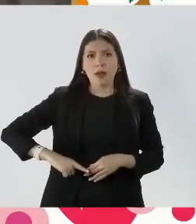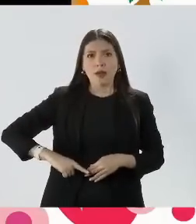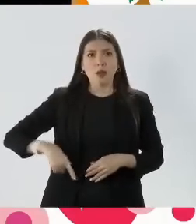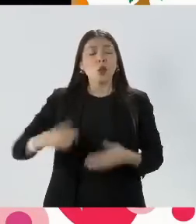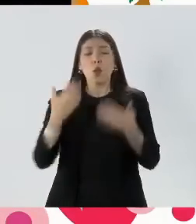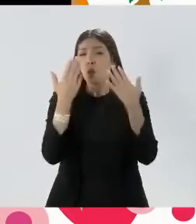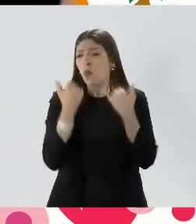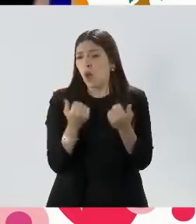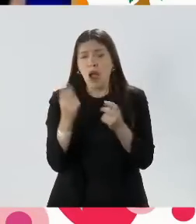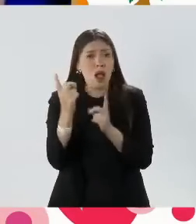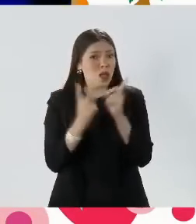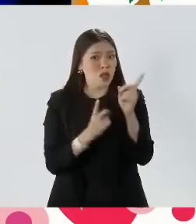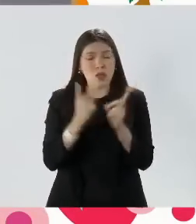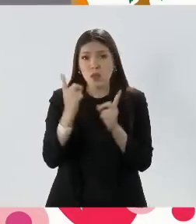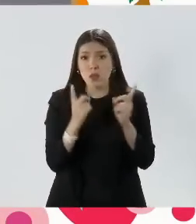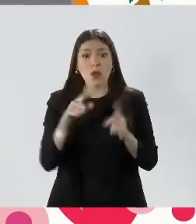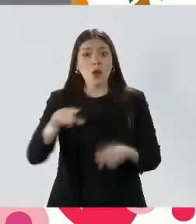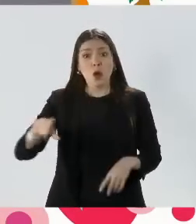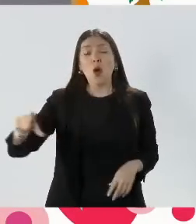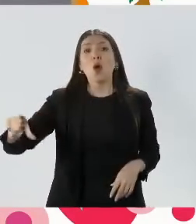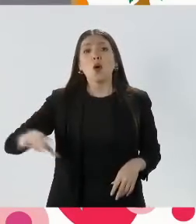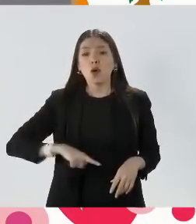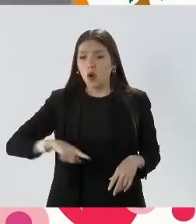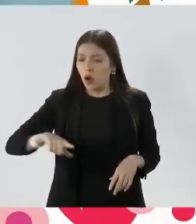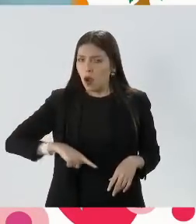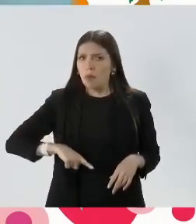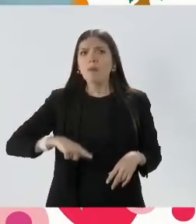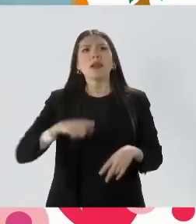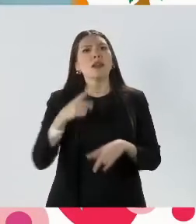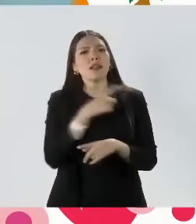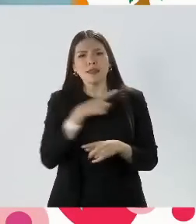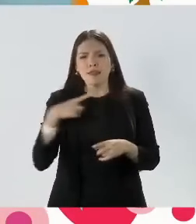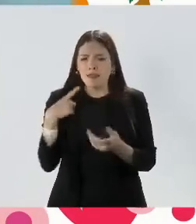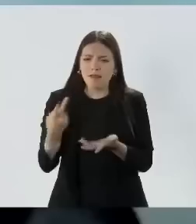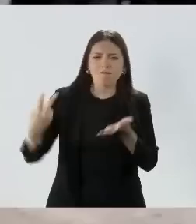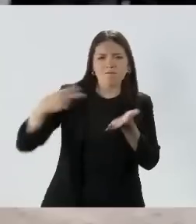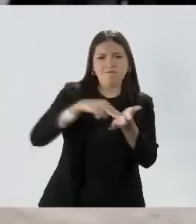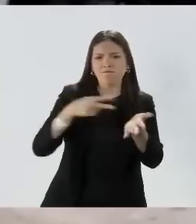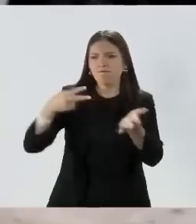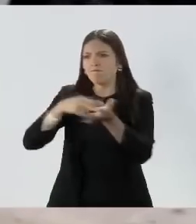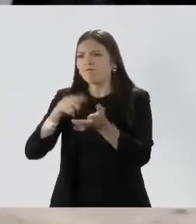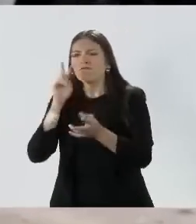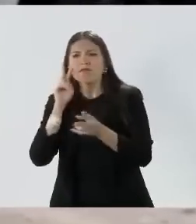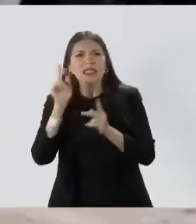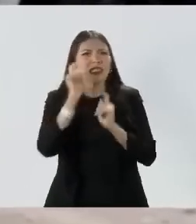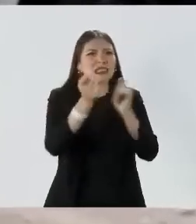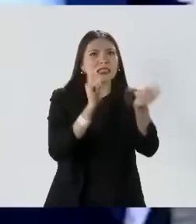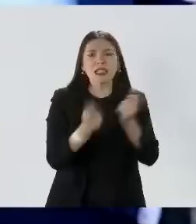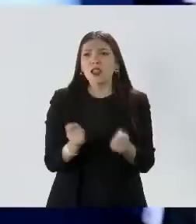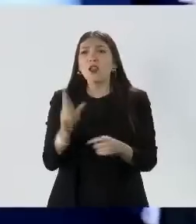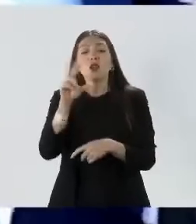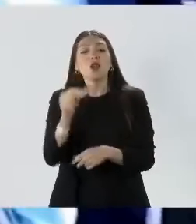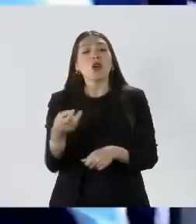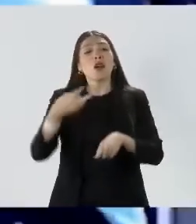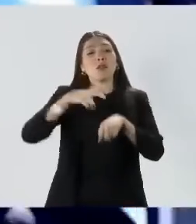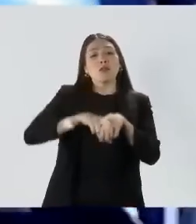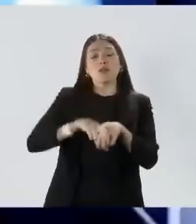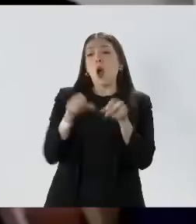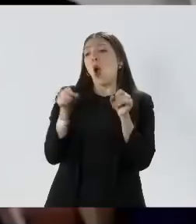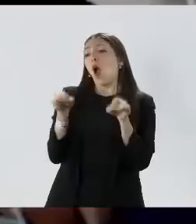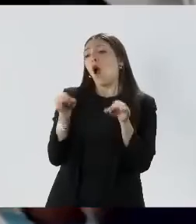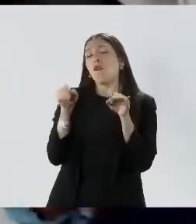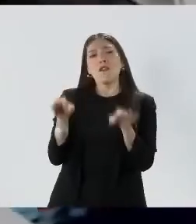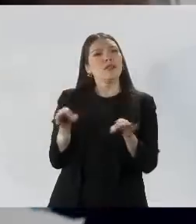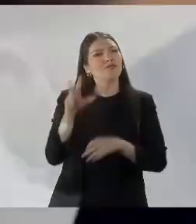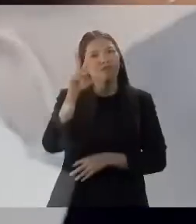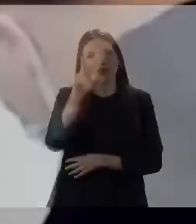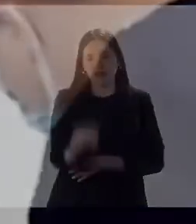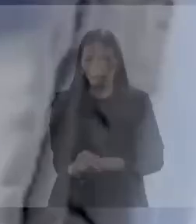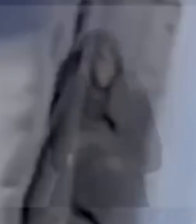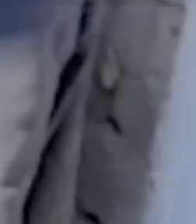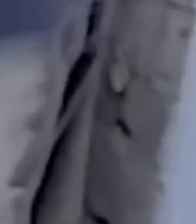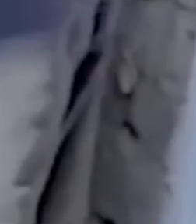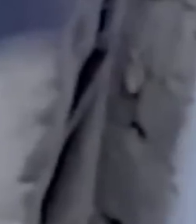que nuestro gobierno es de territorio no de escritorio Y así también empezamos con la